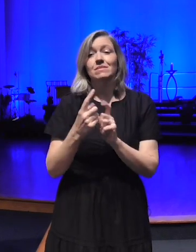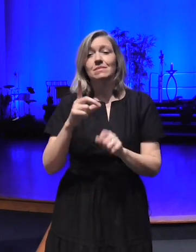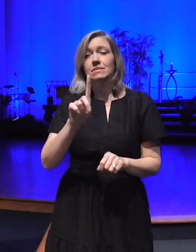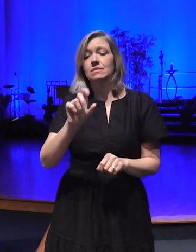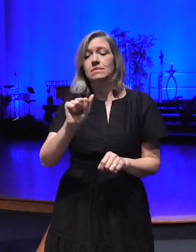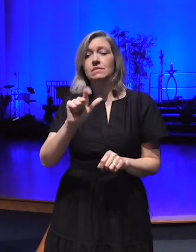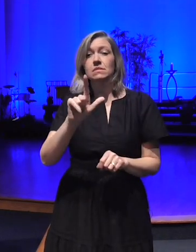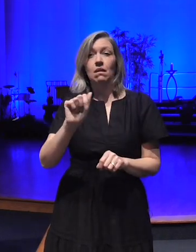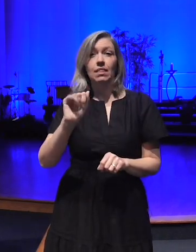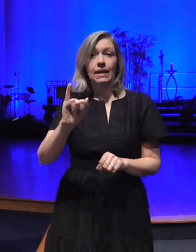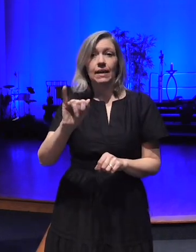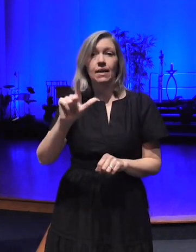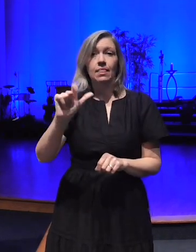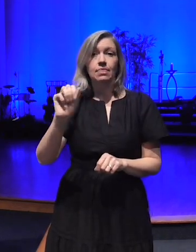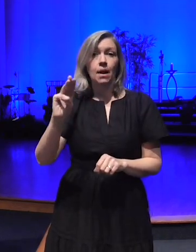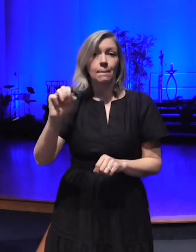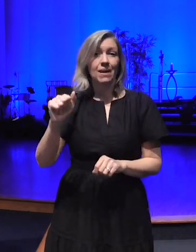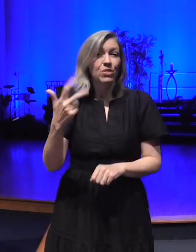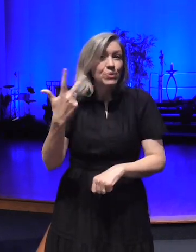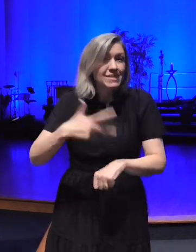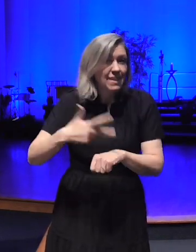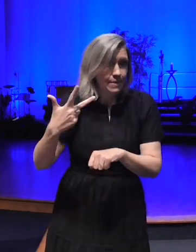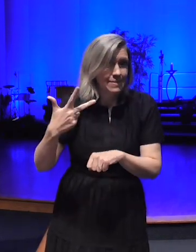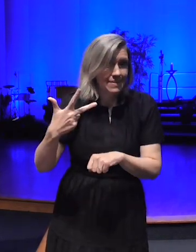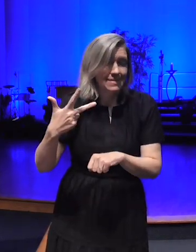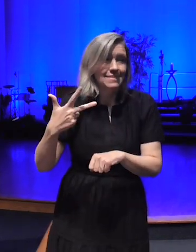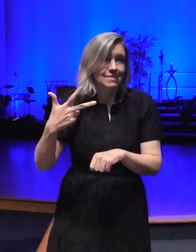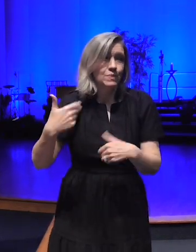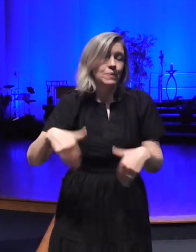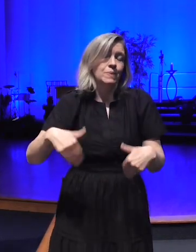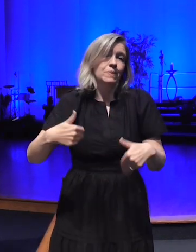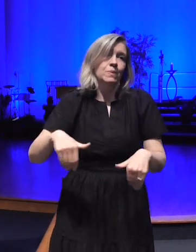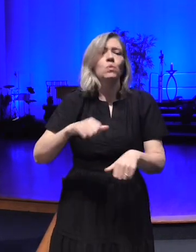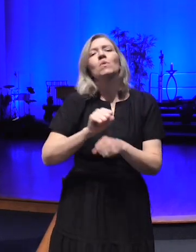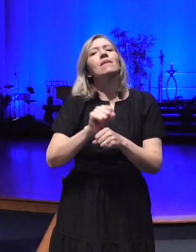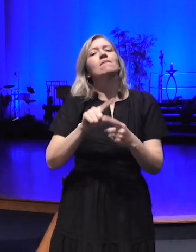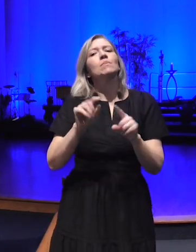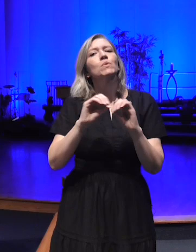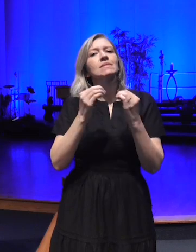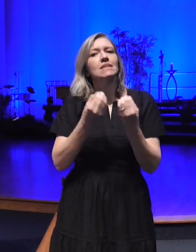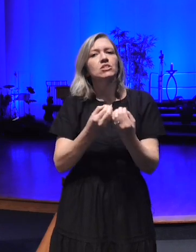el trabajo de un organización que ayudé a cofundar llamada Asociación para el Nuevo Pensamiento Global, llevamos